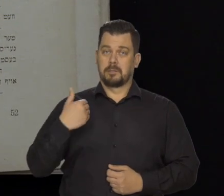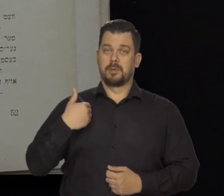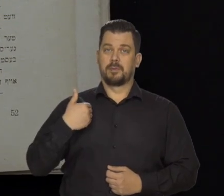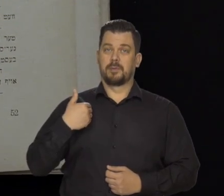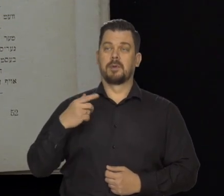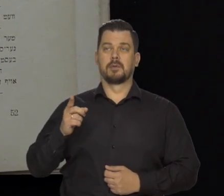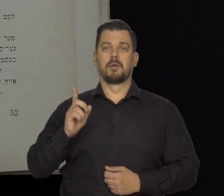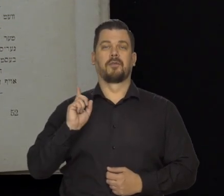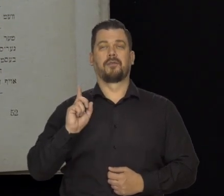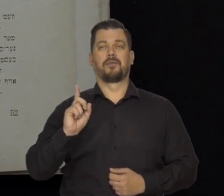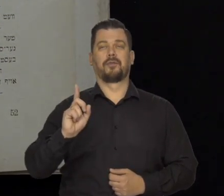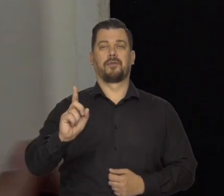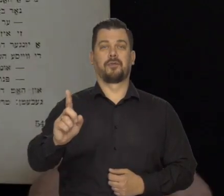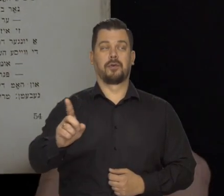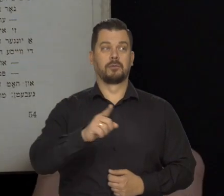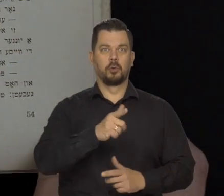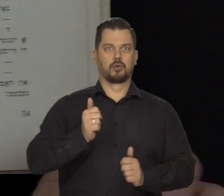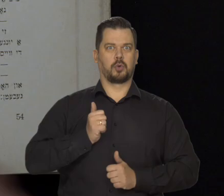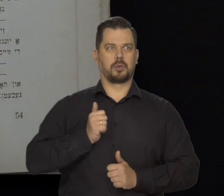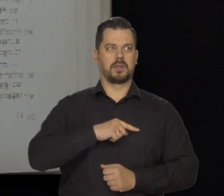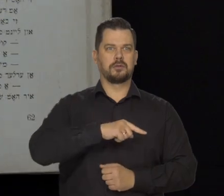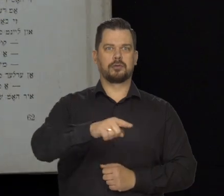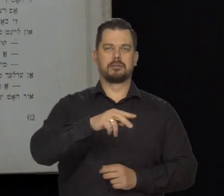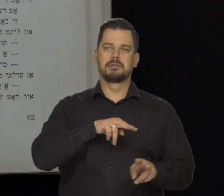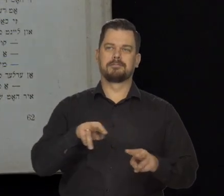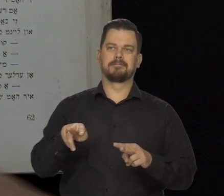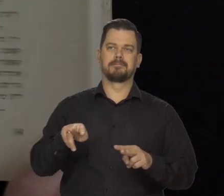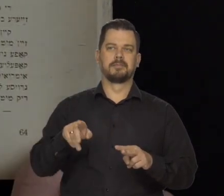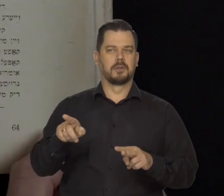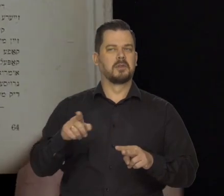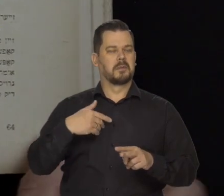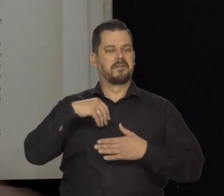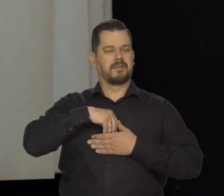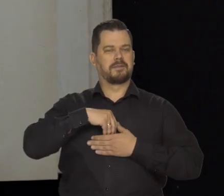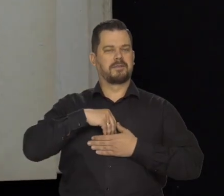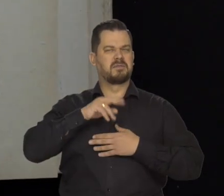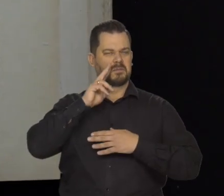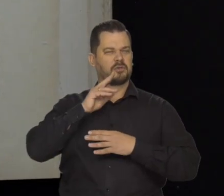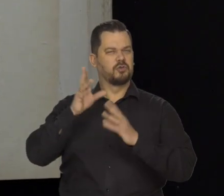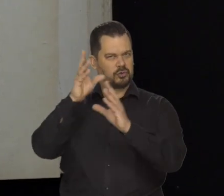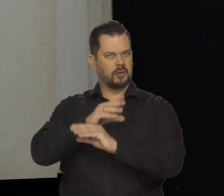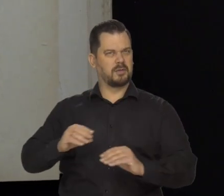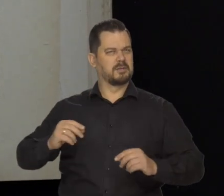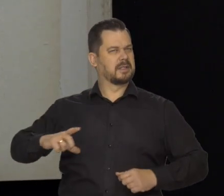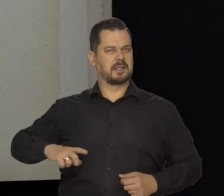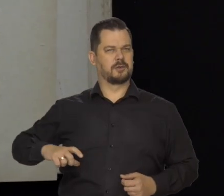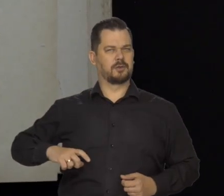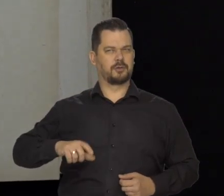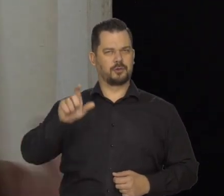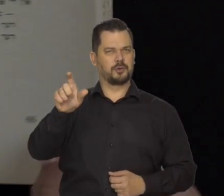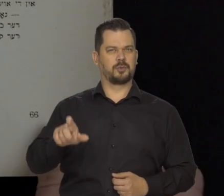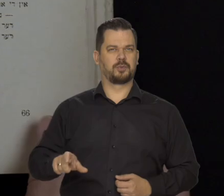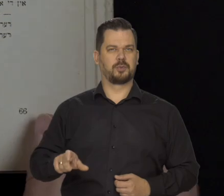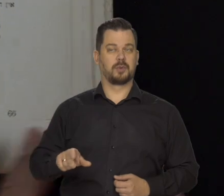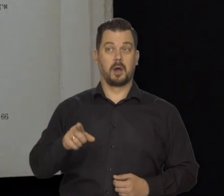A jednak, gdy prowadzono ich wzdłuż szeregów ich braci żołnierzy, każdy patrzył na nich z cichym, wewnętrznym uznaniem i im zazdrościł.